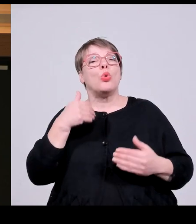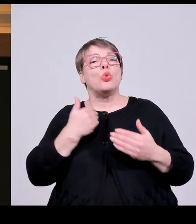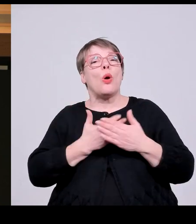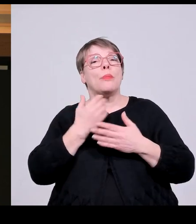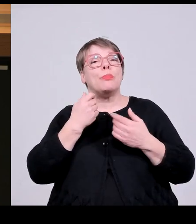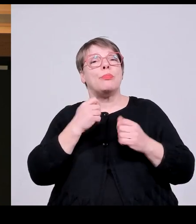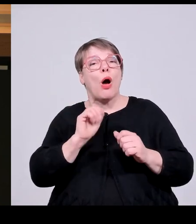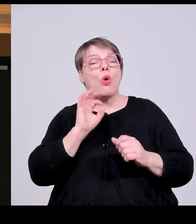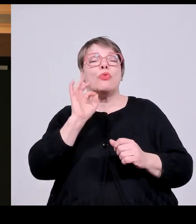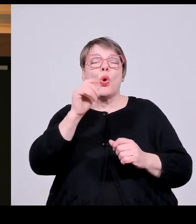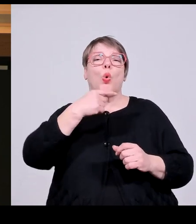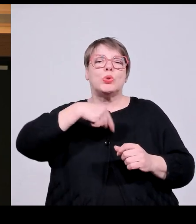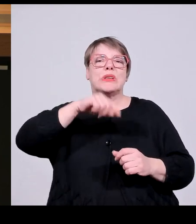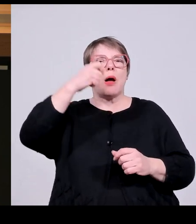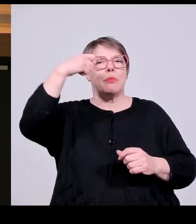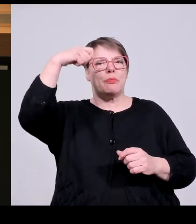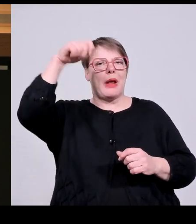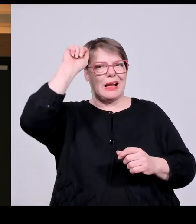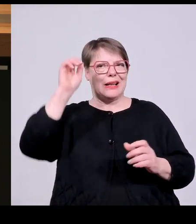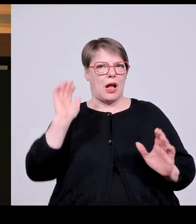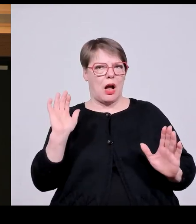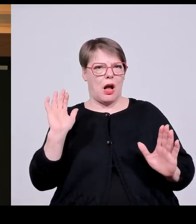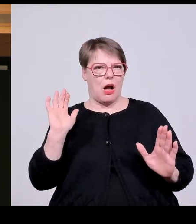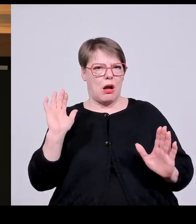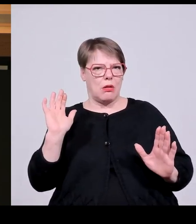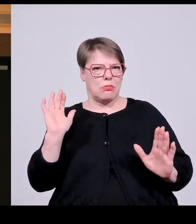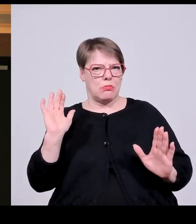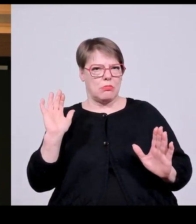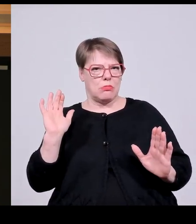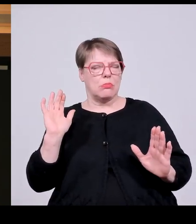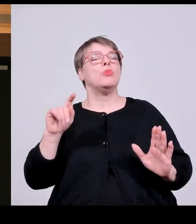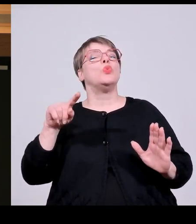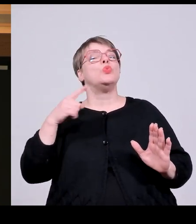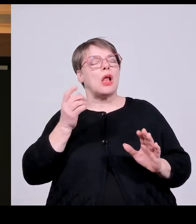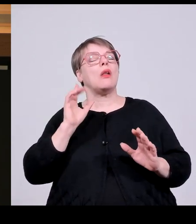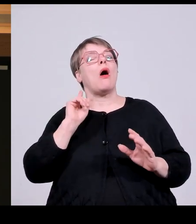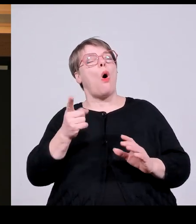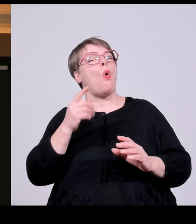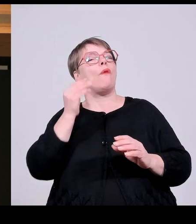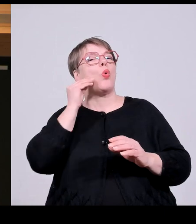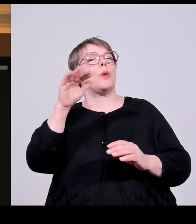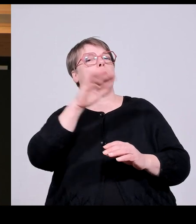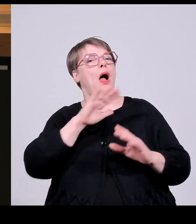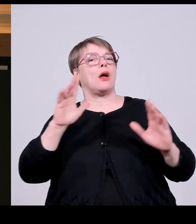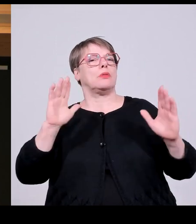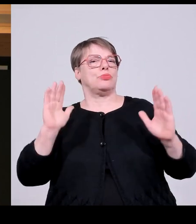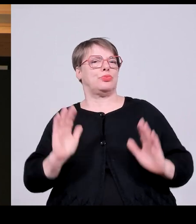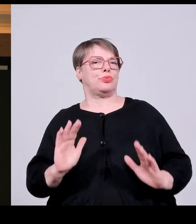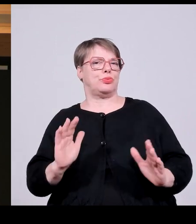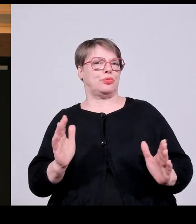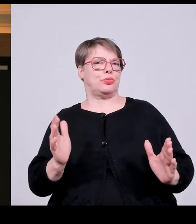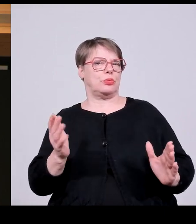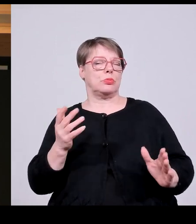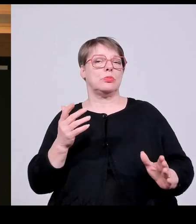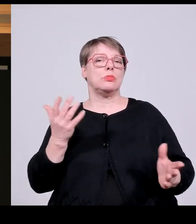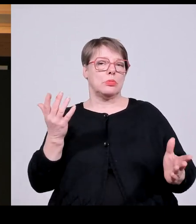mit ihren Vorgaben. Wollen wir wirklich so machen? Ich würde sagen nein. Was Sie da beantragen, haben ist populistischer Aktivismus